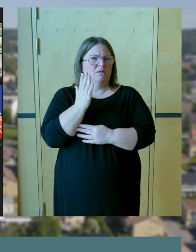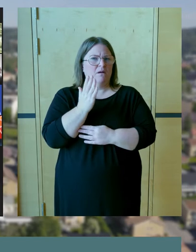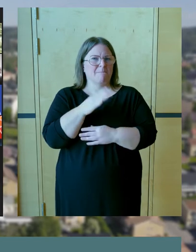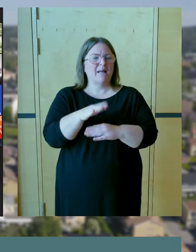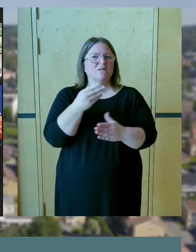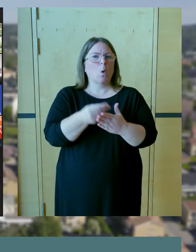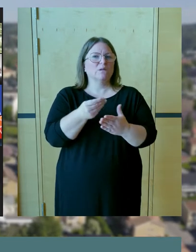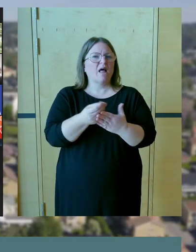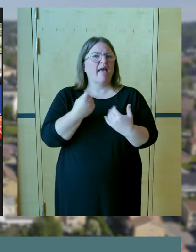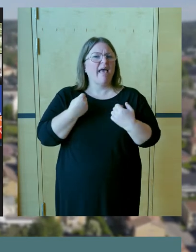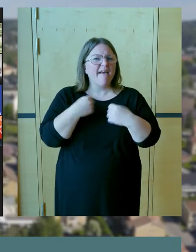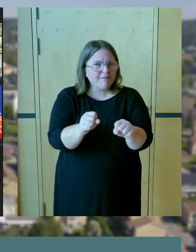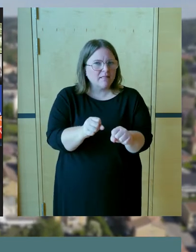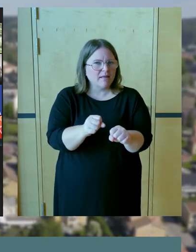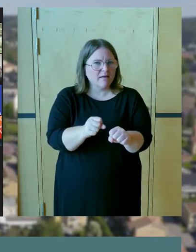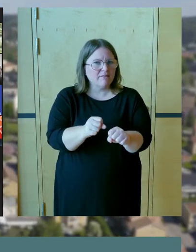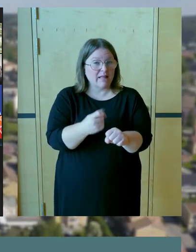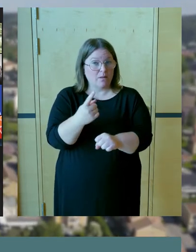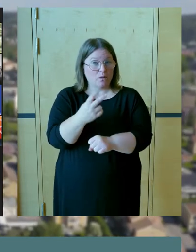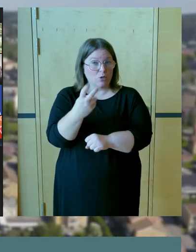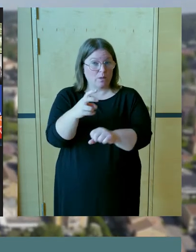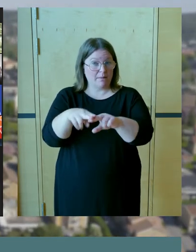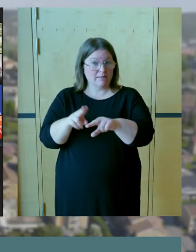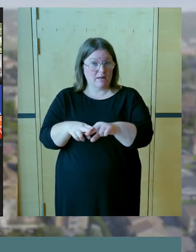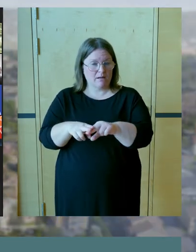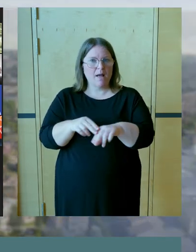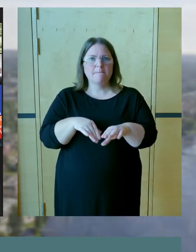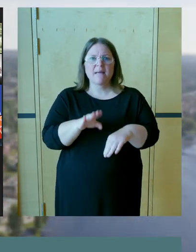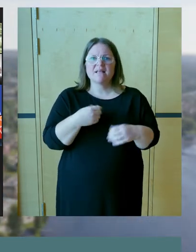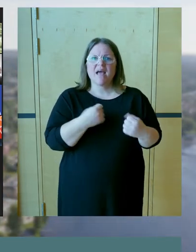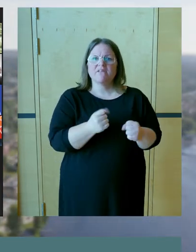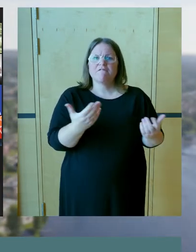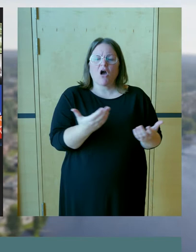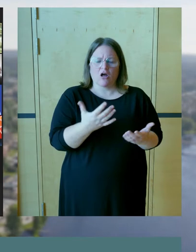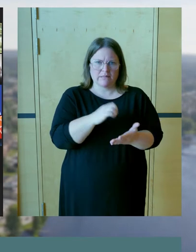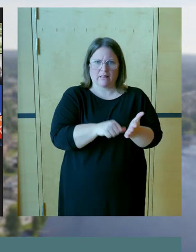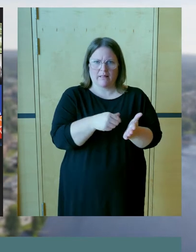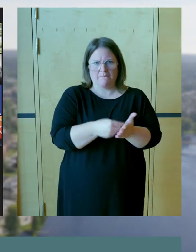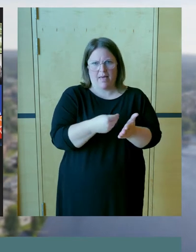Det mest effektiva sättet att använda skattepengar det ju såklart att bygga det antal platser som det faktiskt finns med